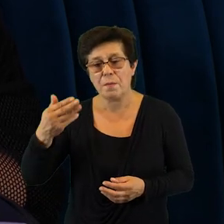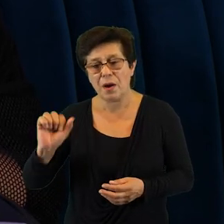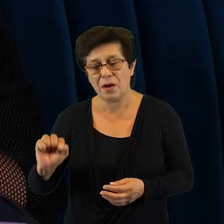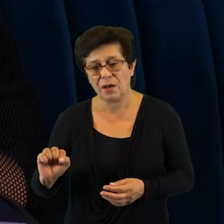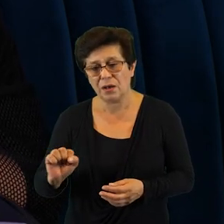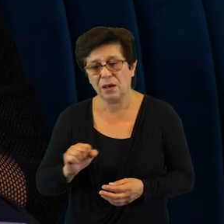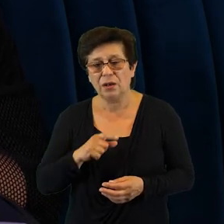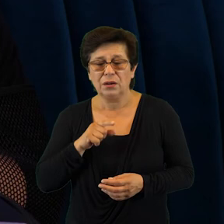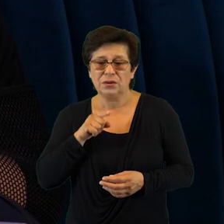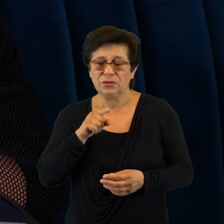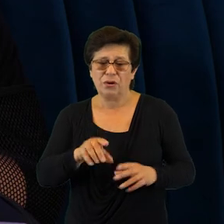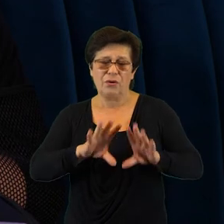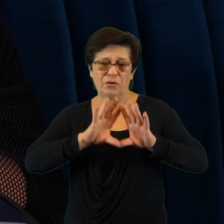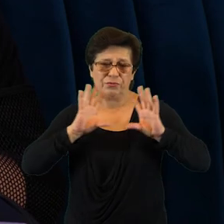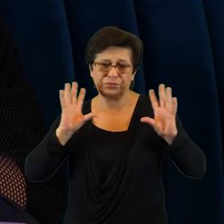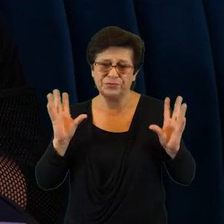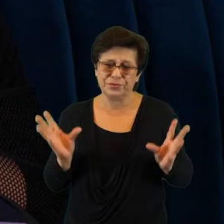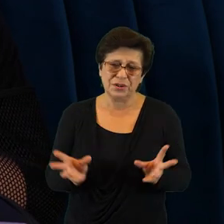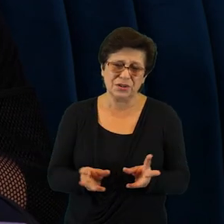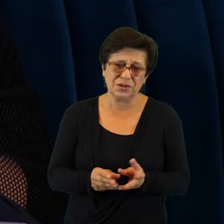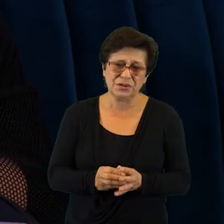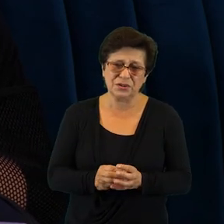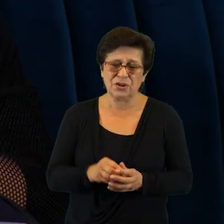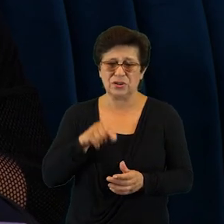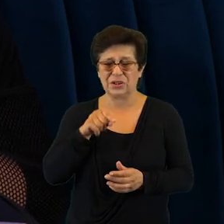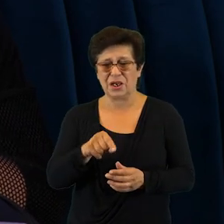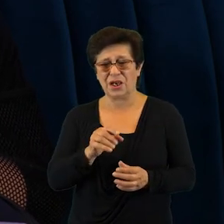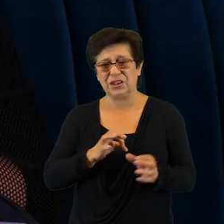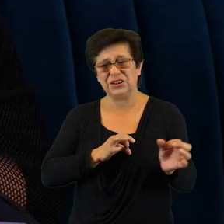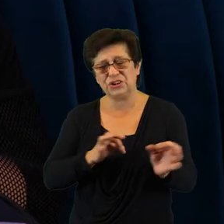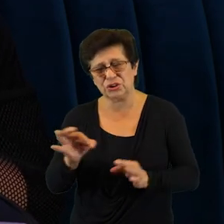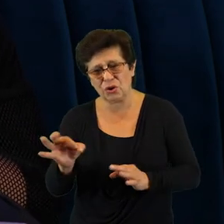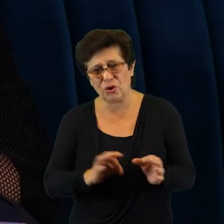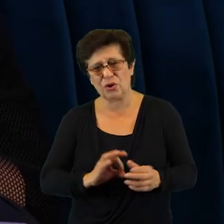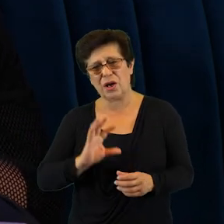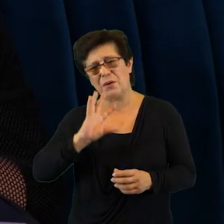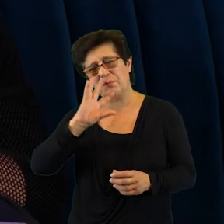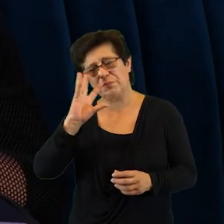To wszystko skutkowało tym, że właśnie ta historia, ta piękna plejada, o której powiedzieliśmy,